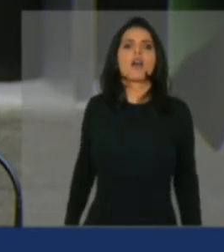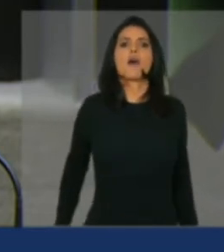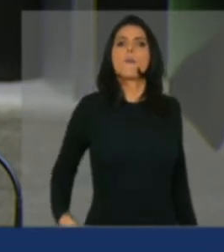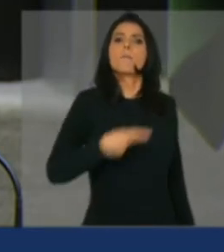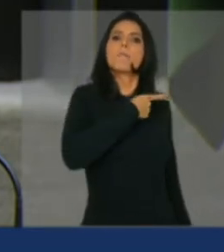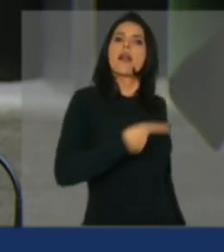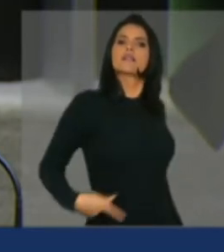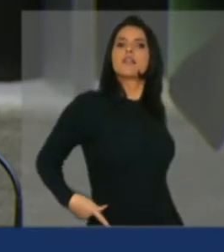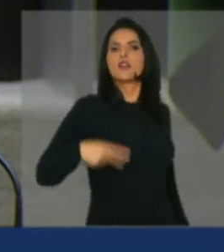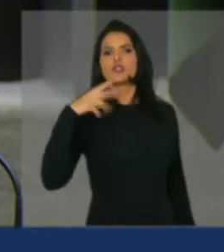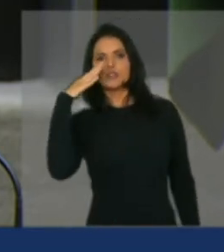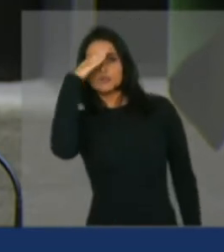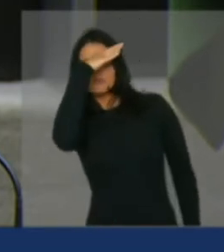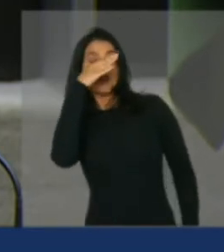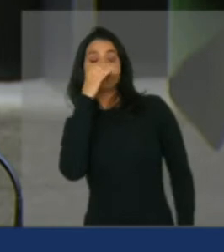PRESIDÊNCIA DA REPÚBLICA QUE VOCIFERA O ÓDIO, E QUER AS